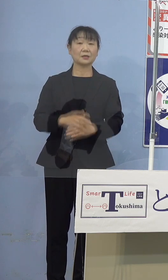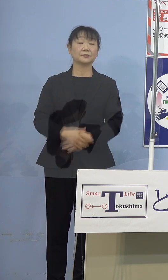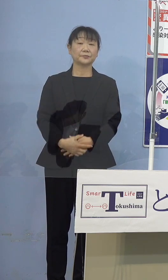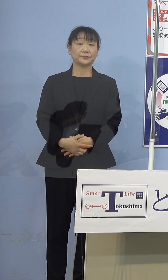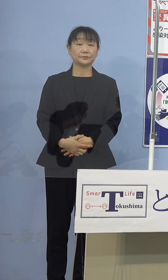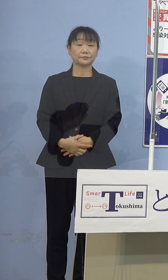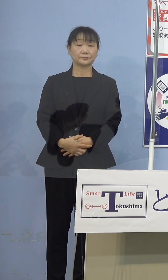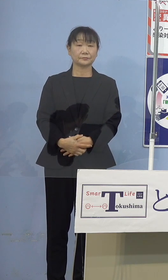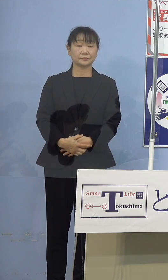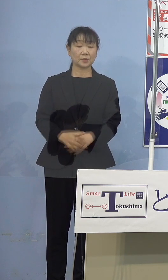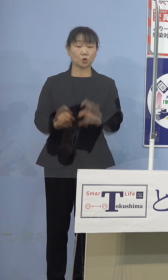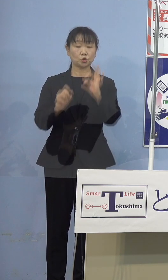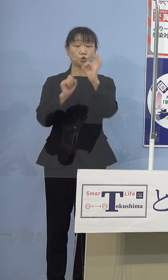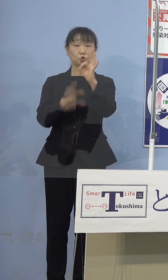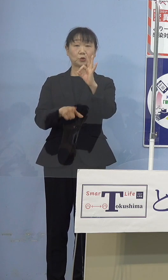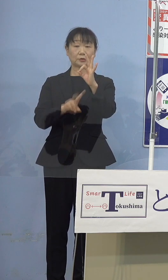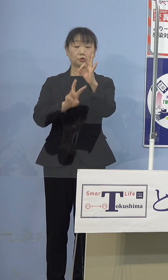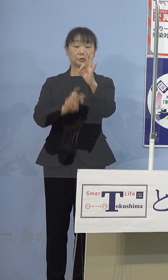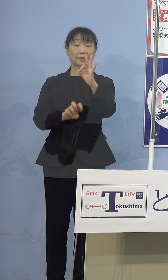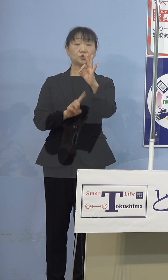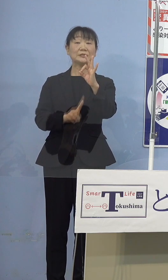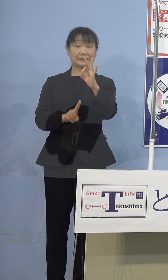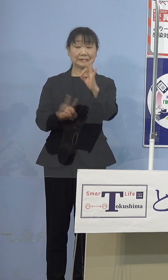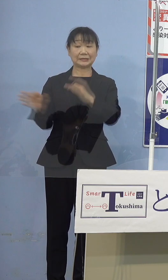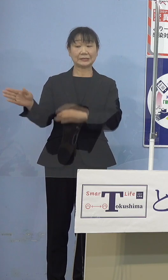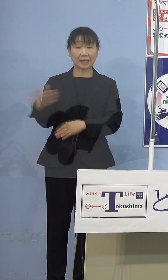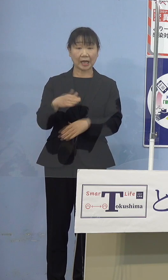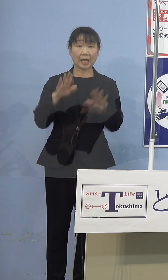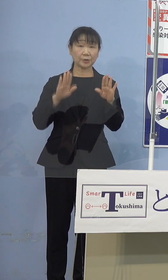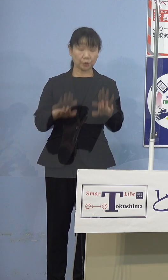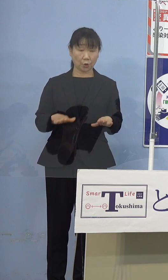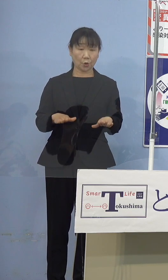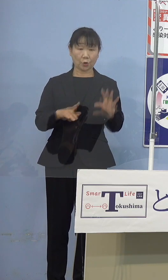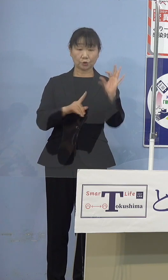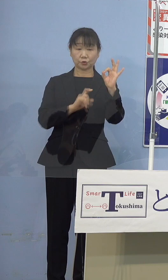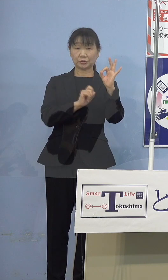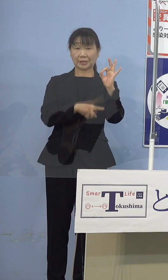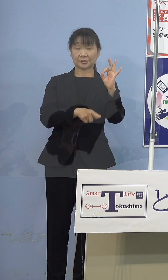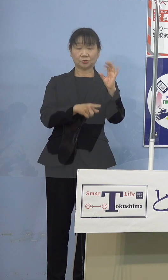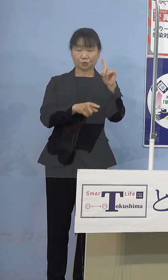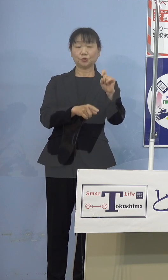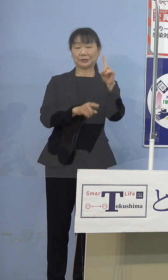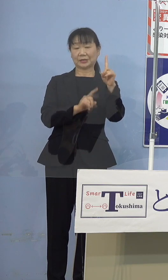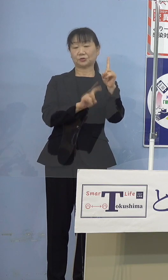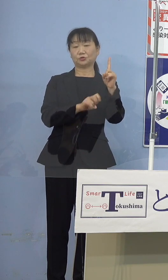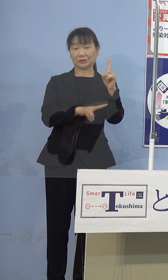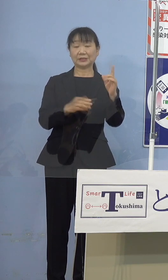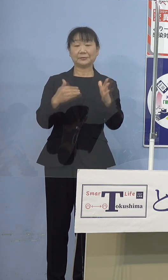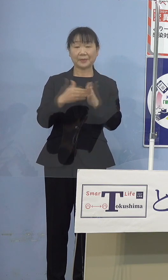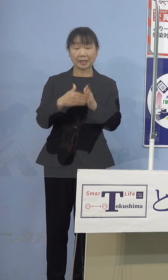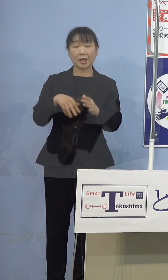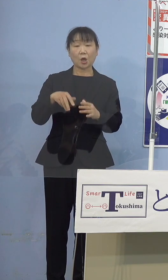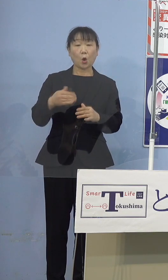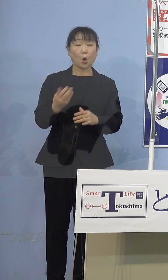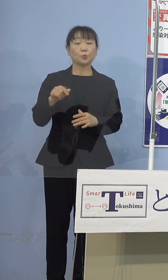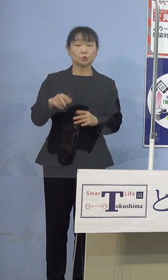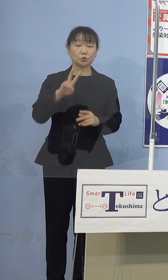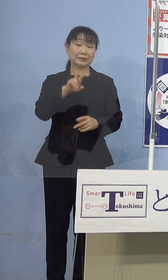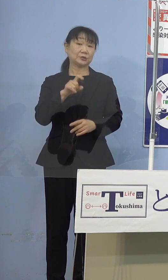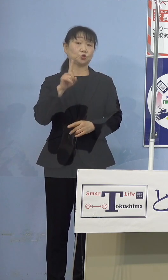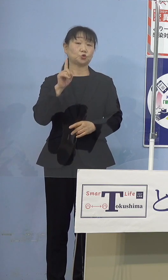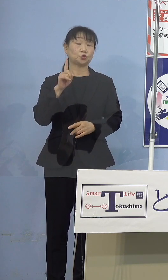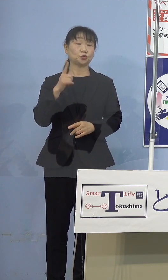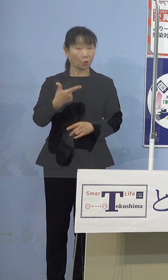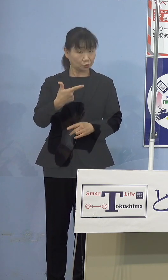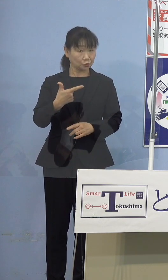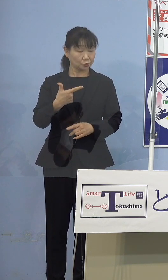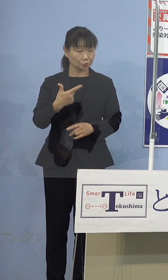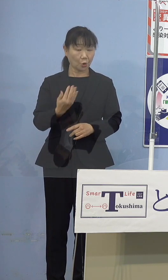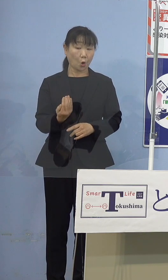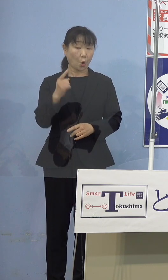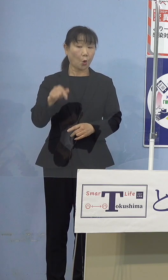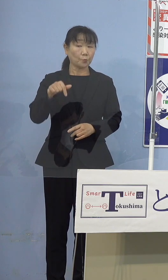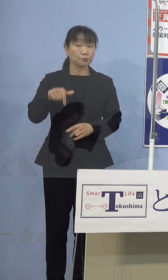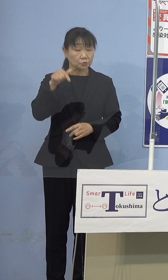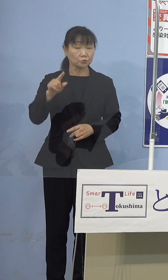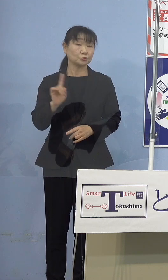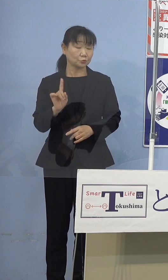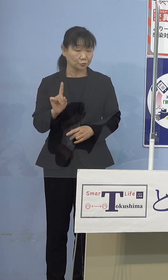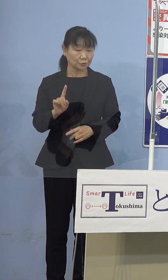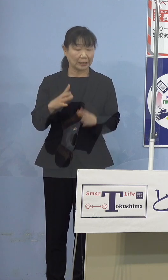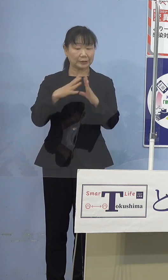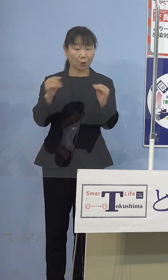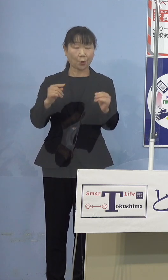10月31日から本日まで開催中のCOP26 COPだけですと分かりづらいので日本語訳をいたしますと